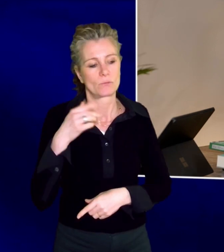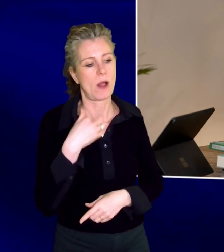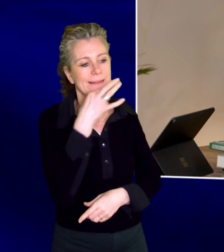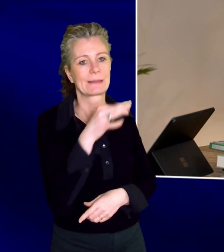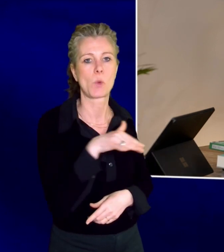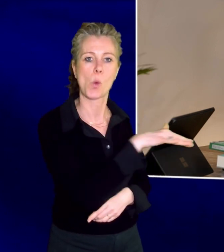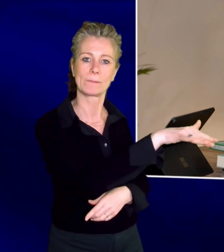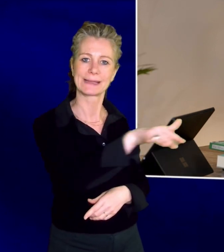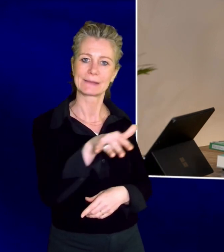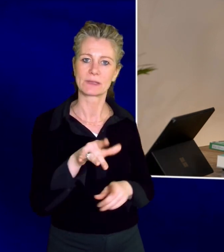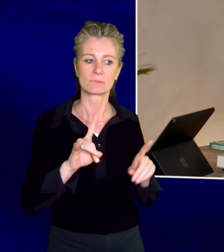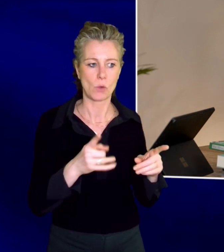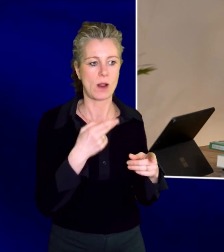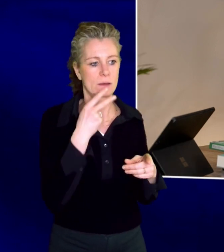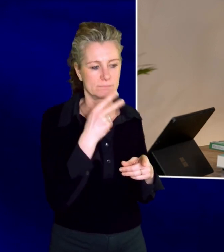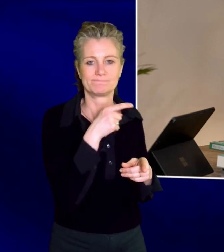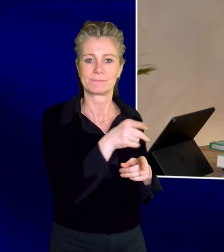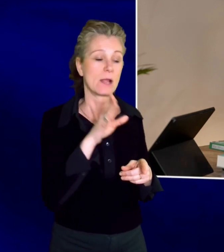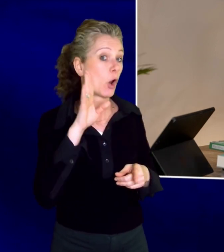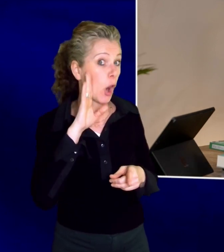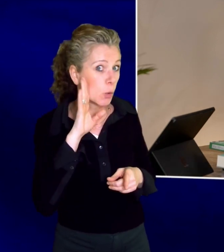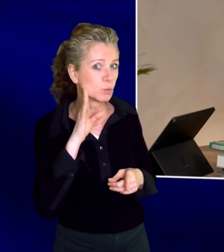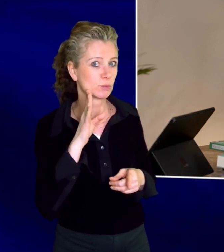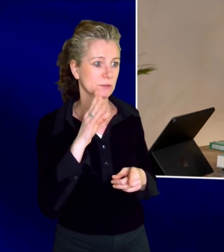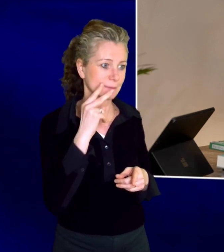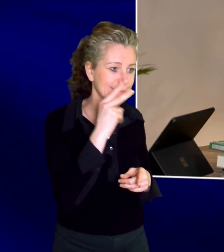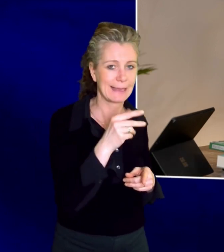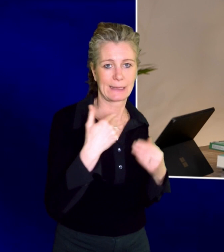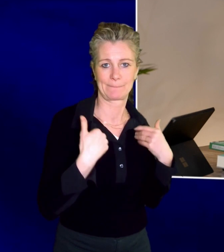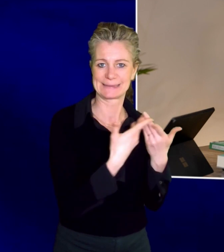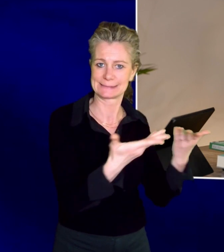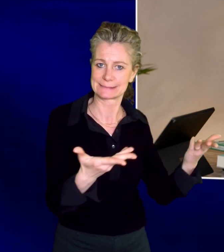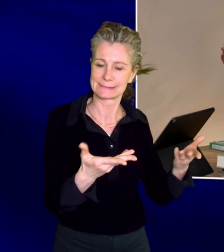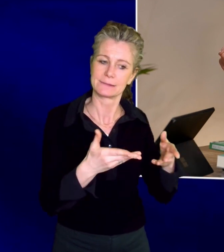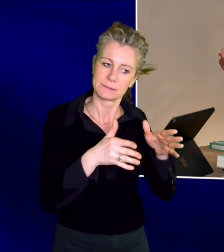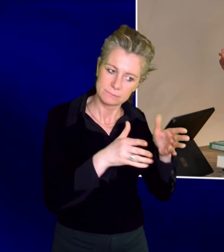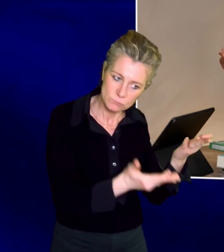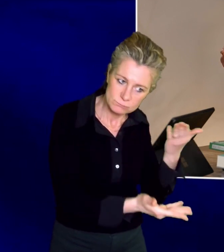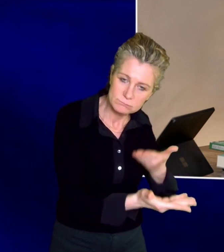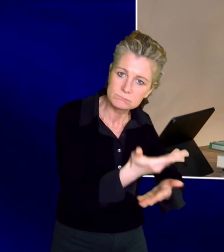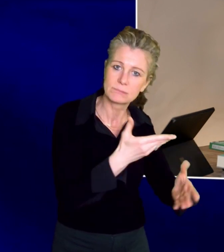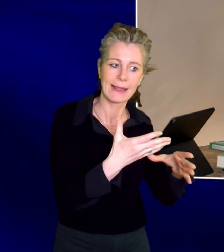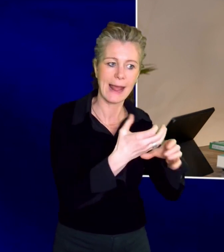Want in het verhalen over, help je mensen op verhaal komen in hun leven met de dingen.